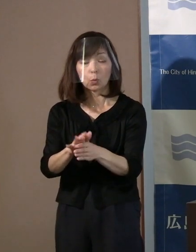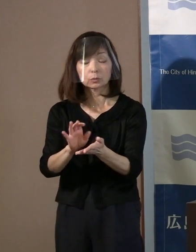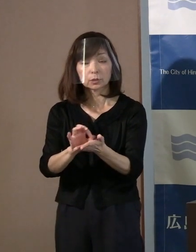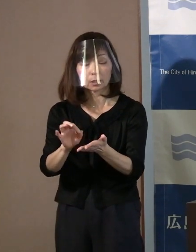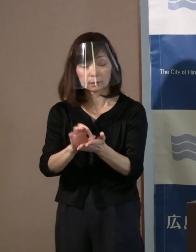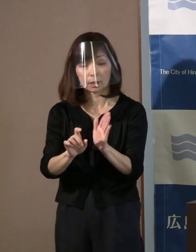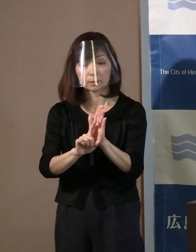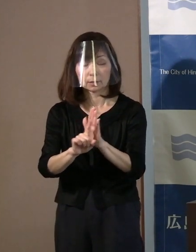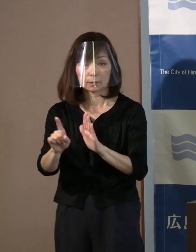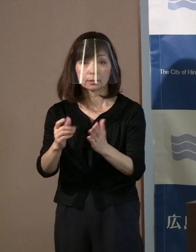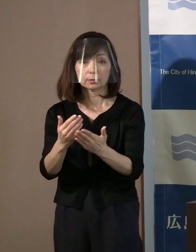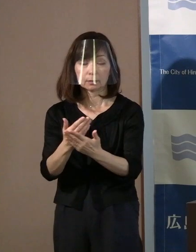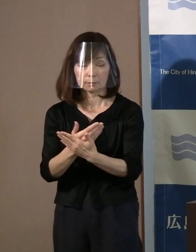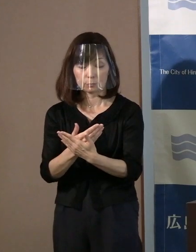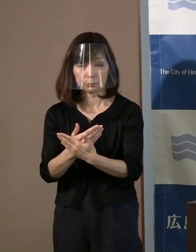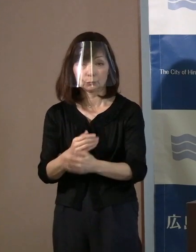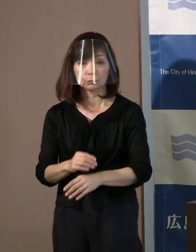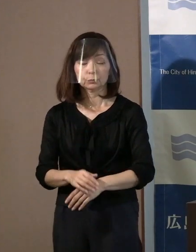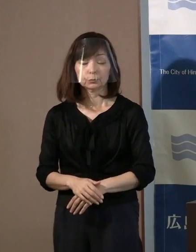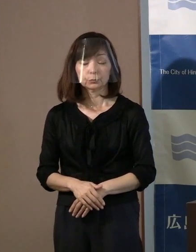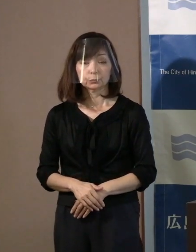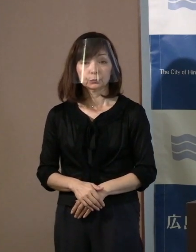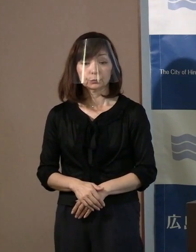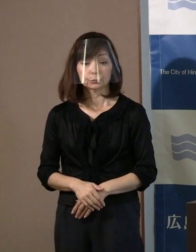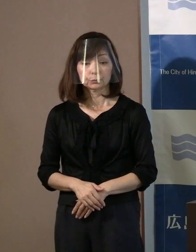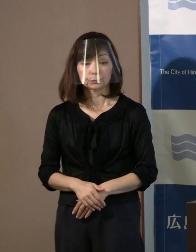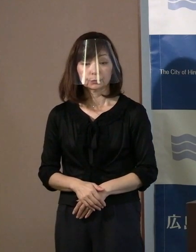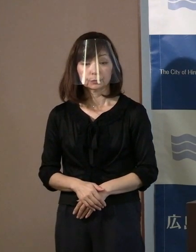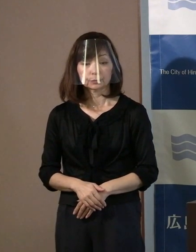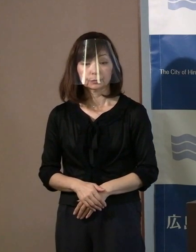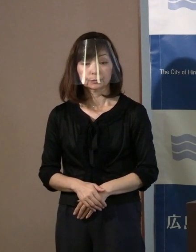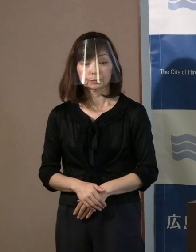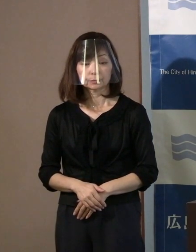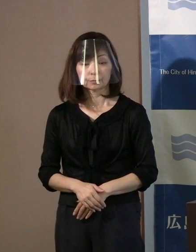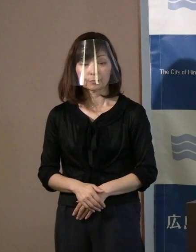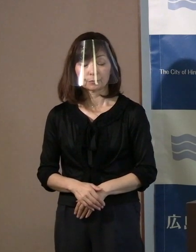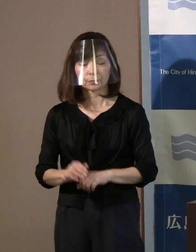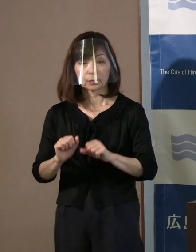どういったことをやっていこうとしているか 分かってくださいと｡